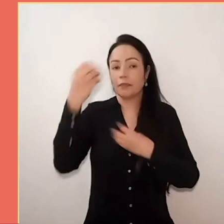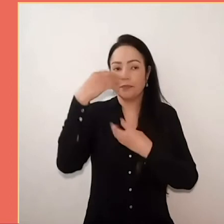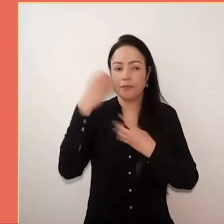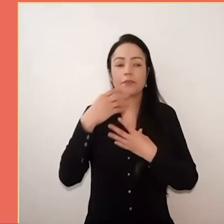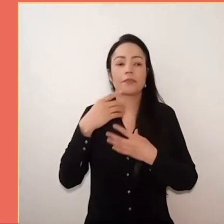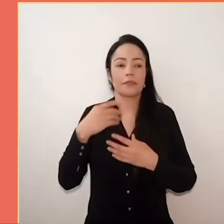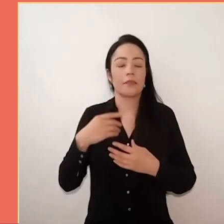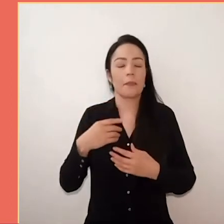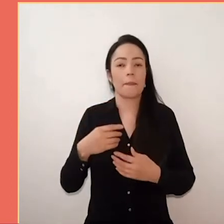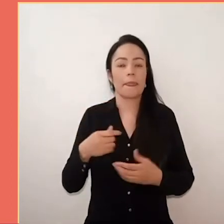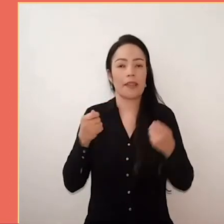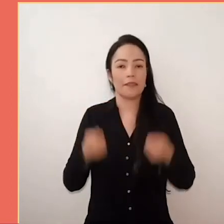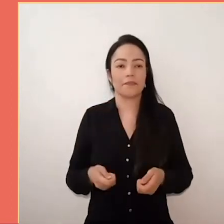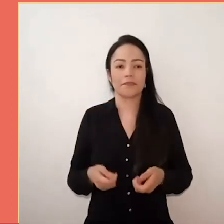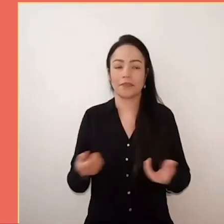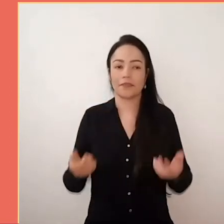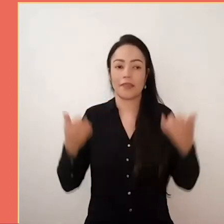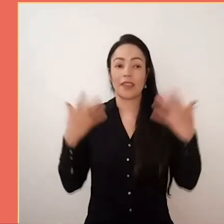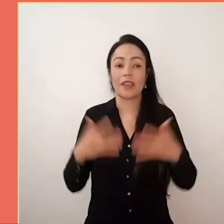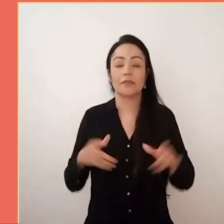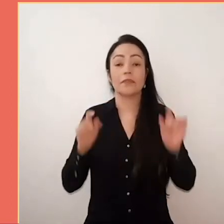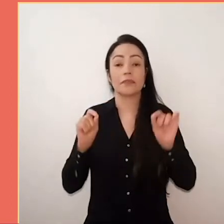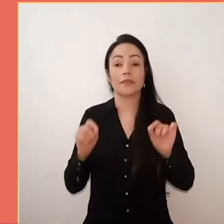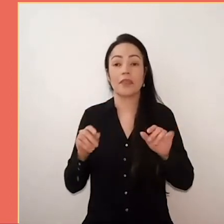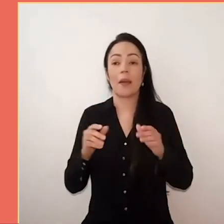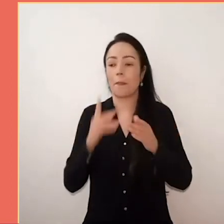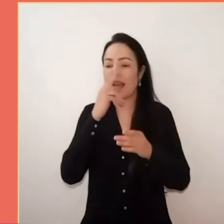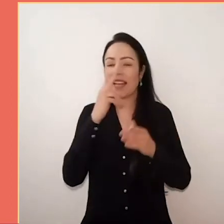Eu só fecho contando porque isso é um paradoxo, como que…